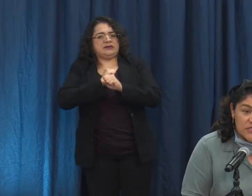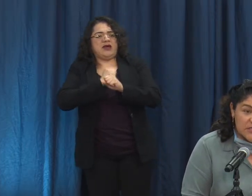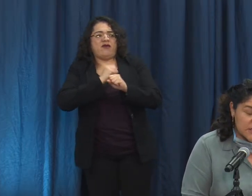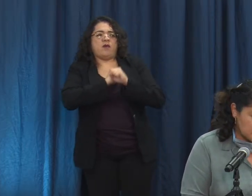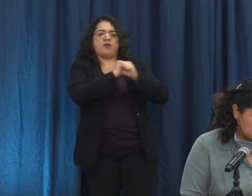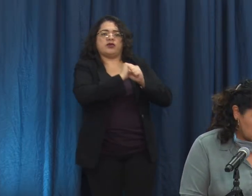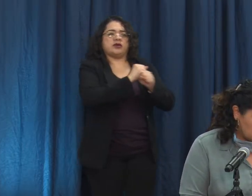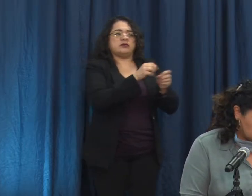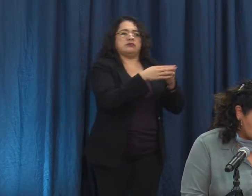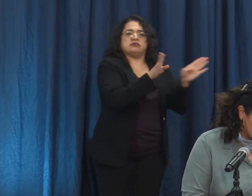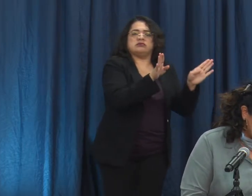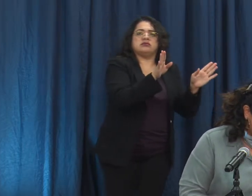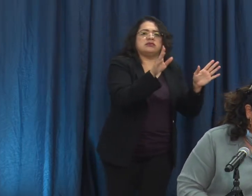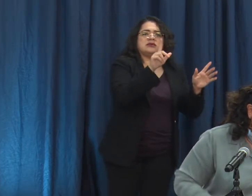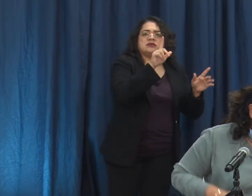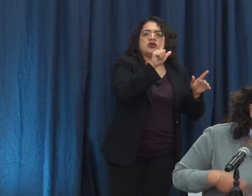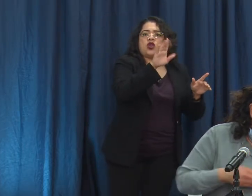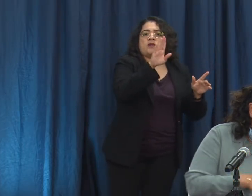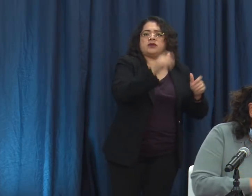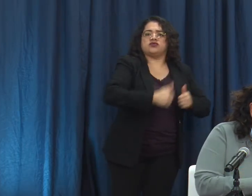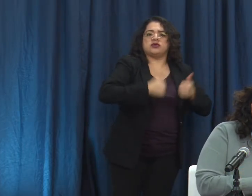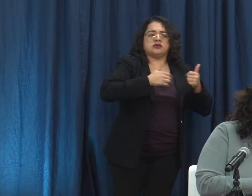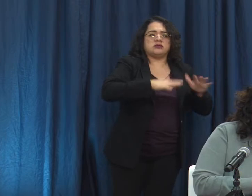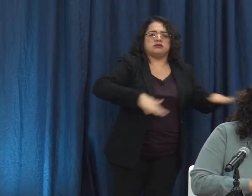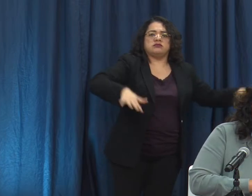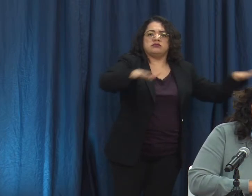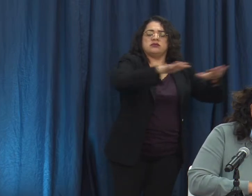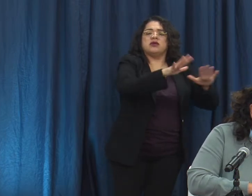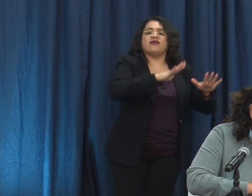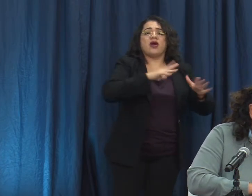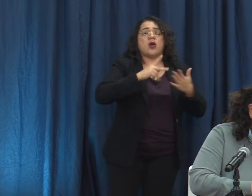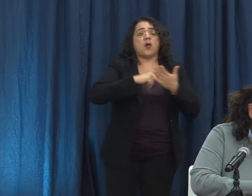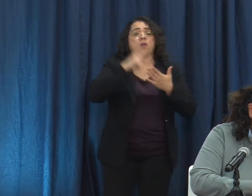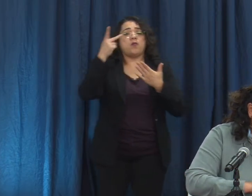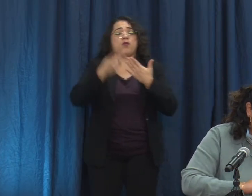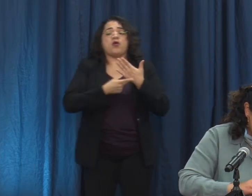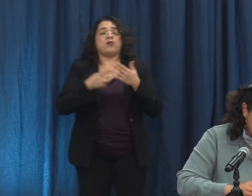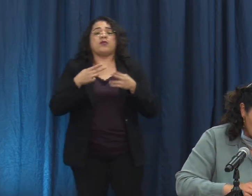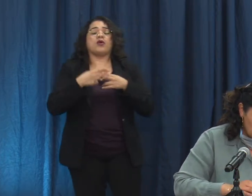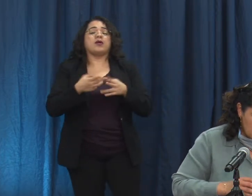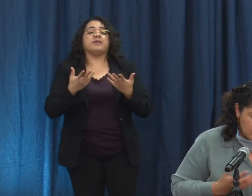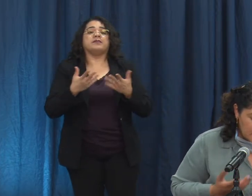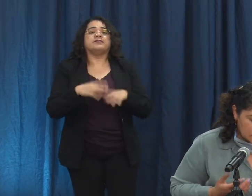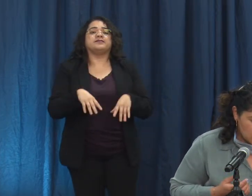residentes de long beach este este programa Xiomara el equipo de ballet co